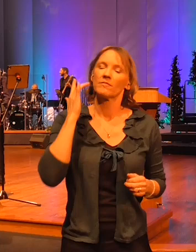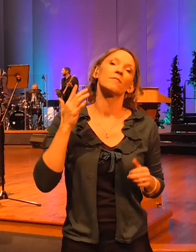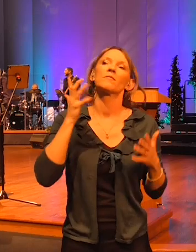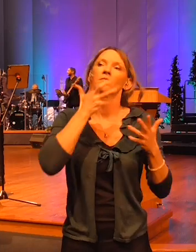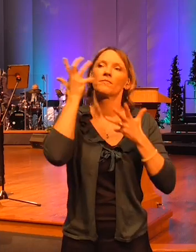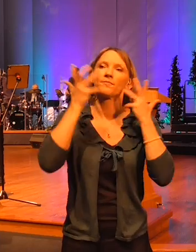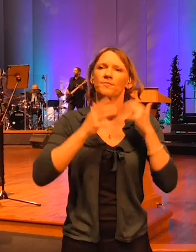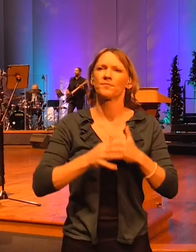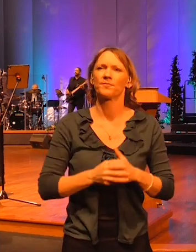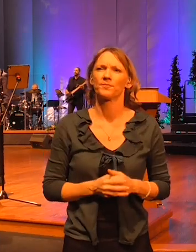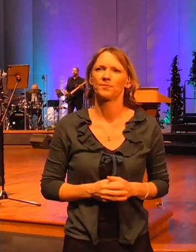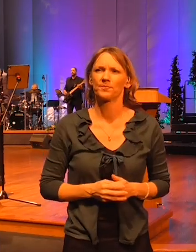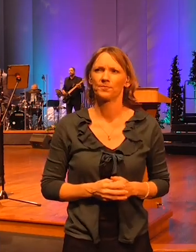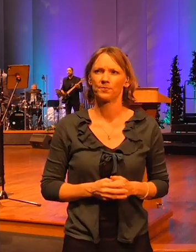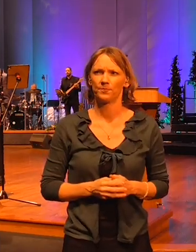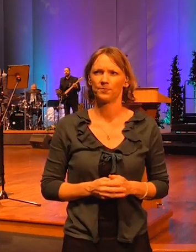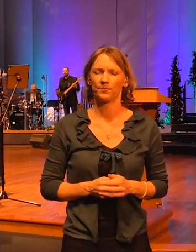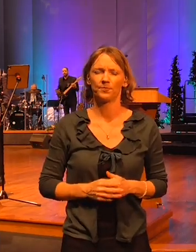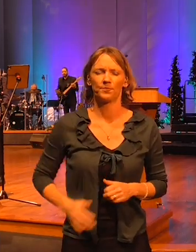[Música]